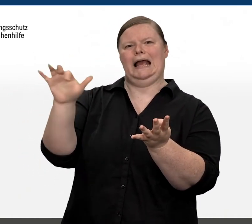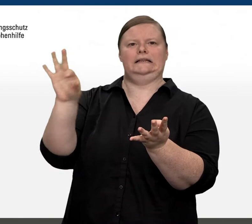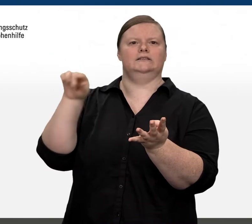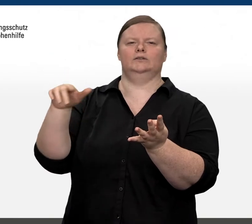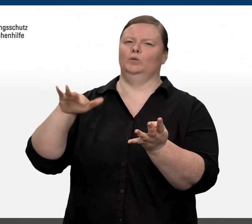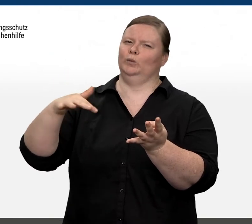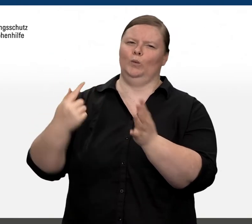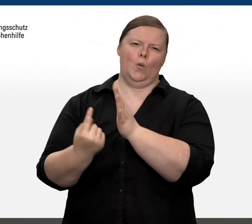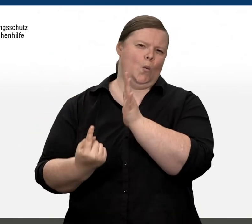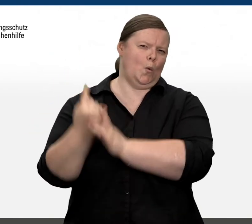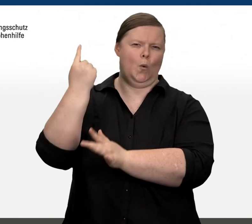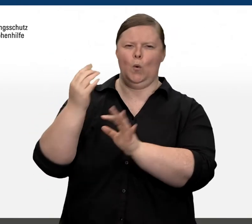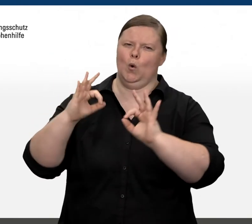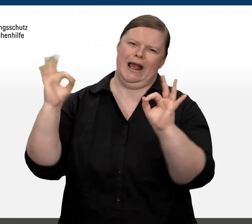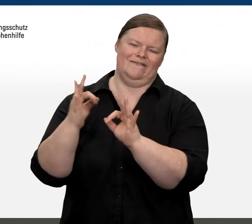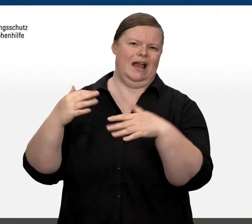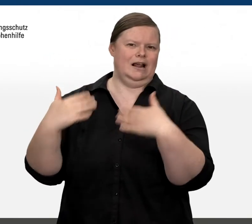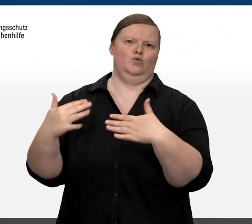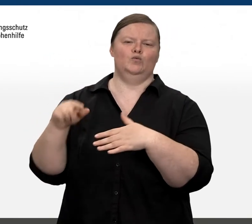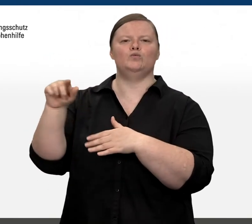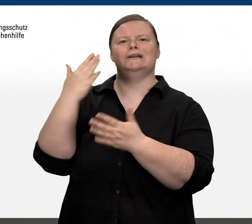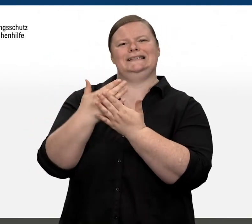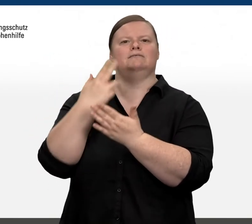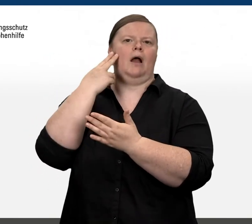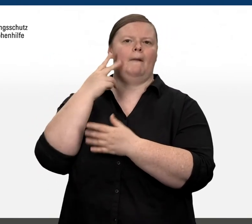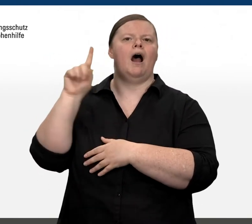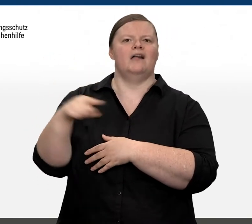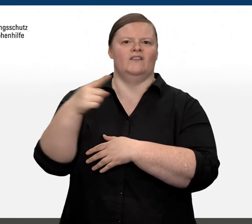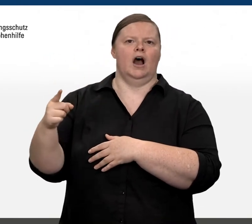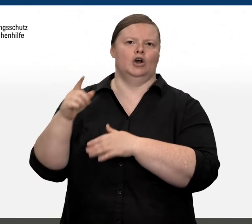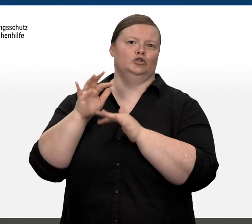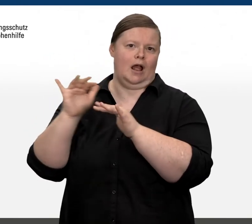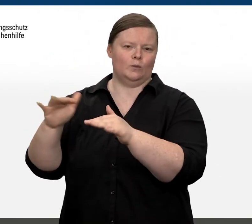stellt dabei ein hohes Gefahrenpotenzial dar.